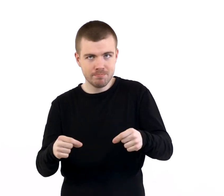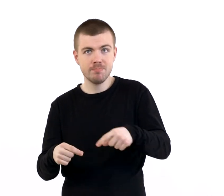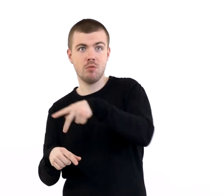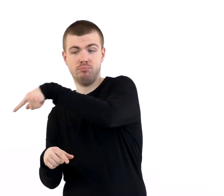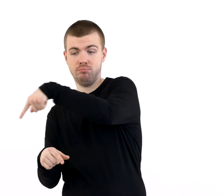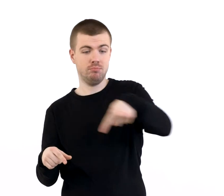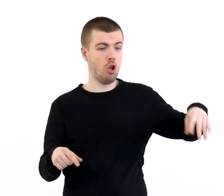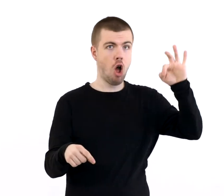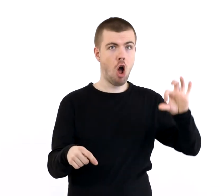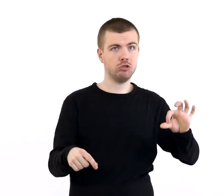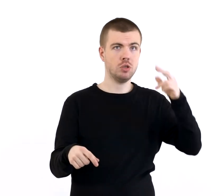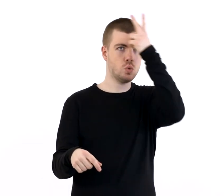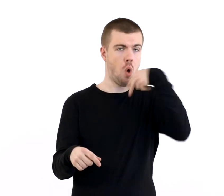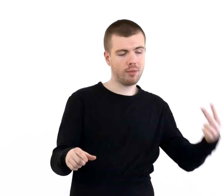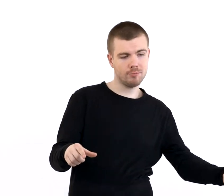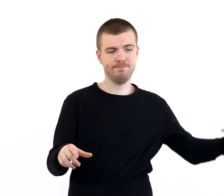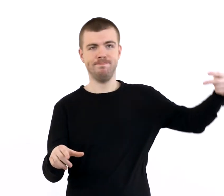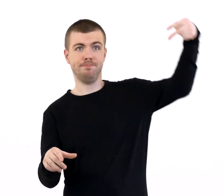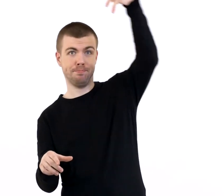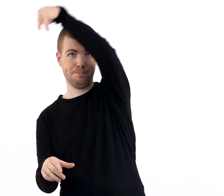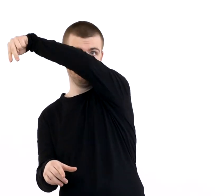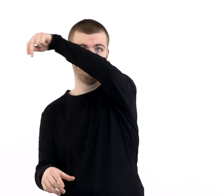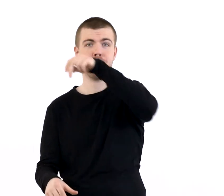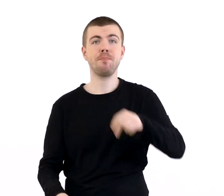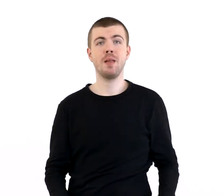Były sytuowane (czyli orientowane) na osi wschód-zachód.